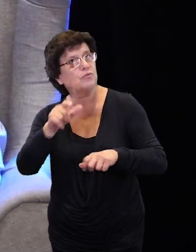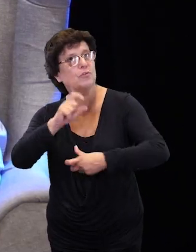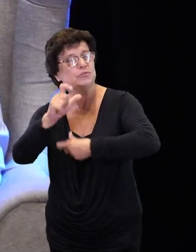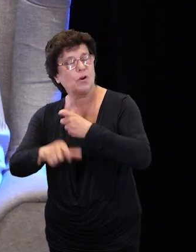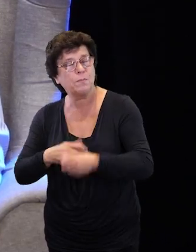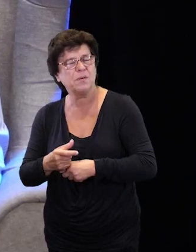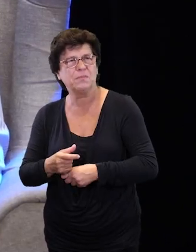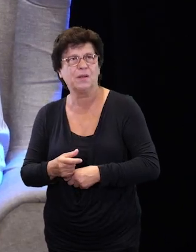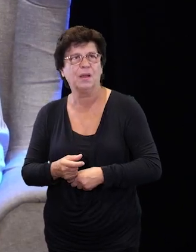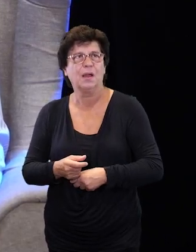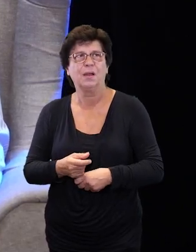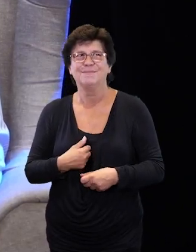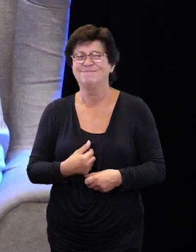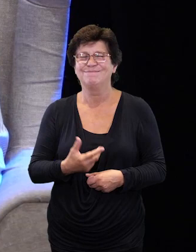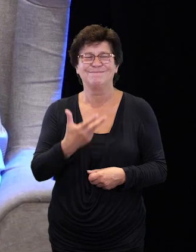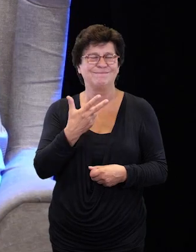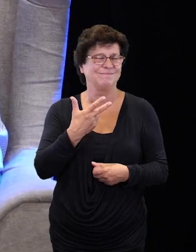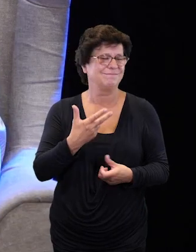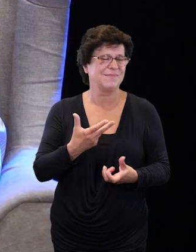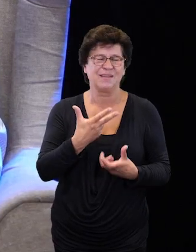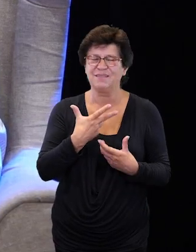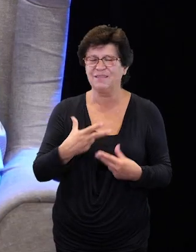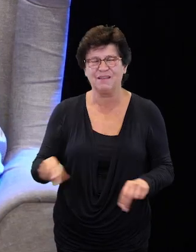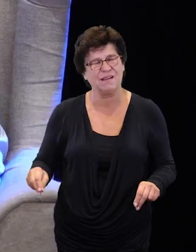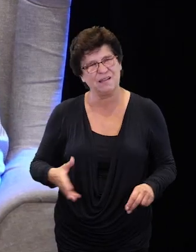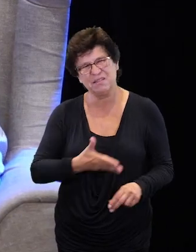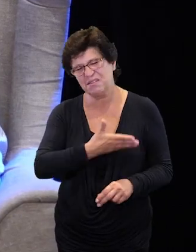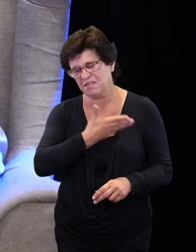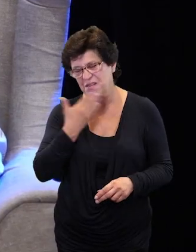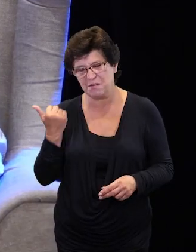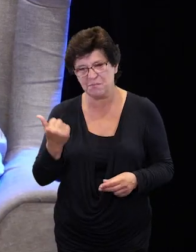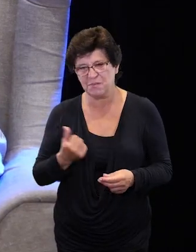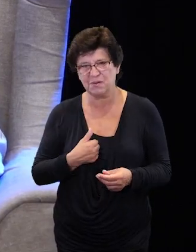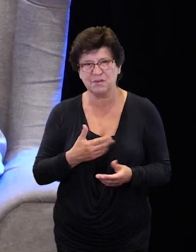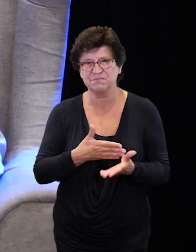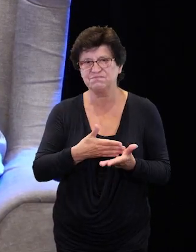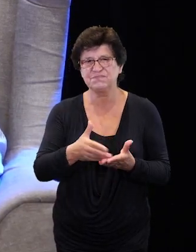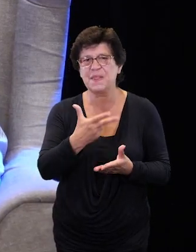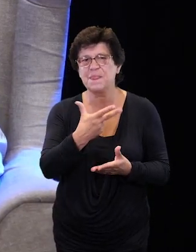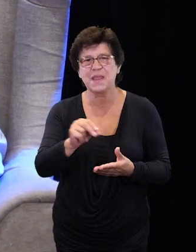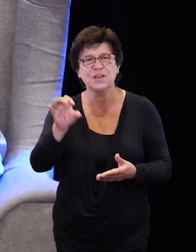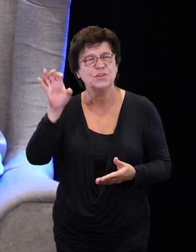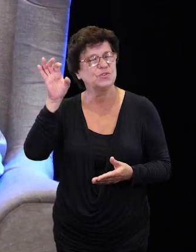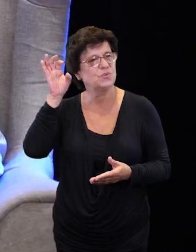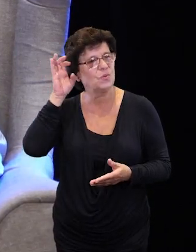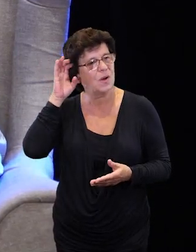właśnie coś takiego zrobimy, co chcecie". Nie, raczej nie. Są wieczne protesty od lat.